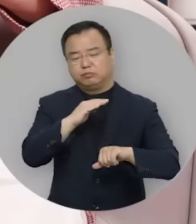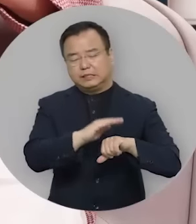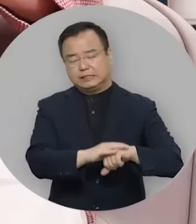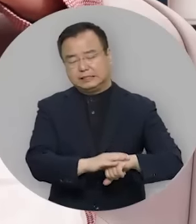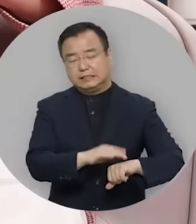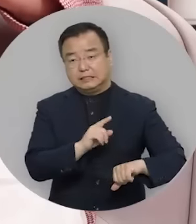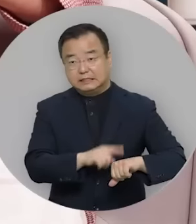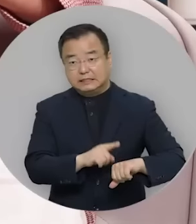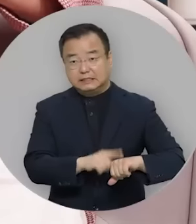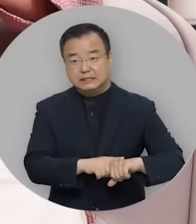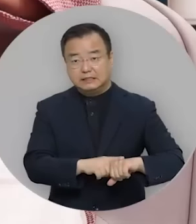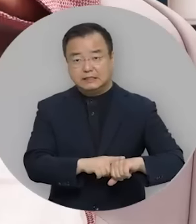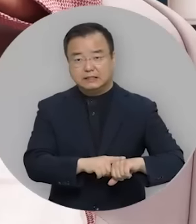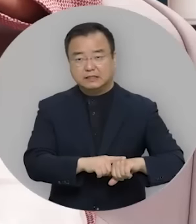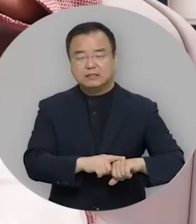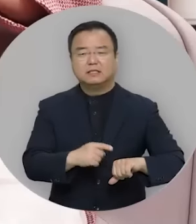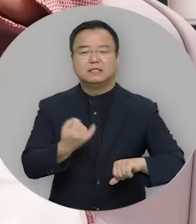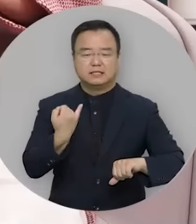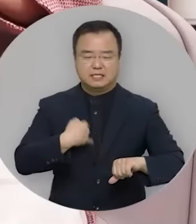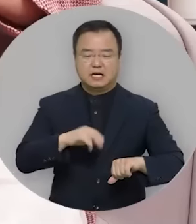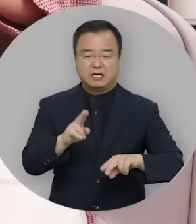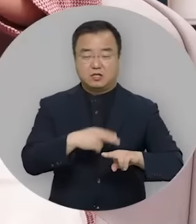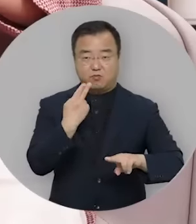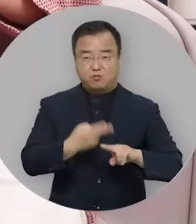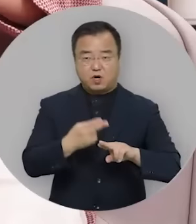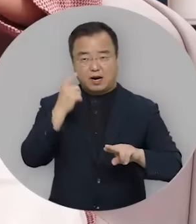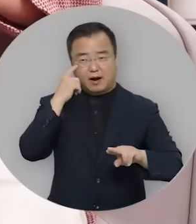은혜의 선을 제가 그제야 발견하게 된 거죠.